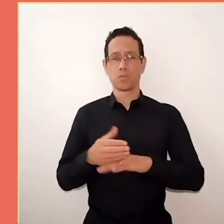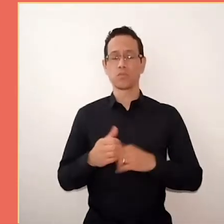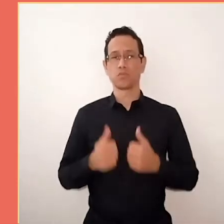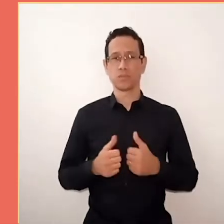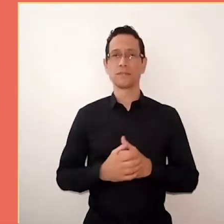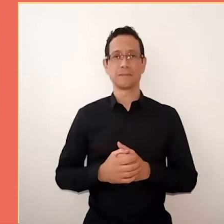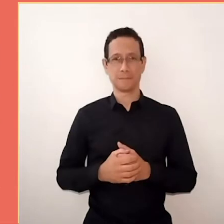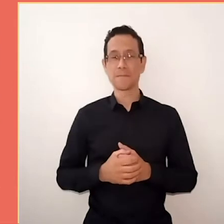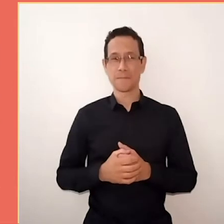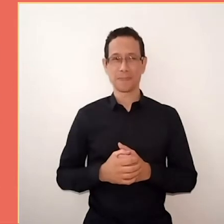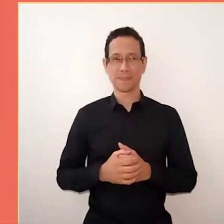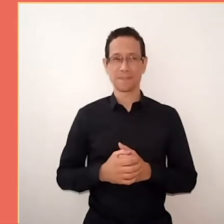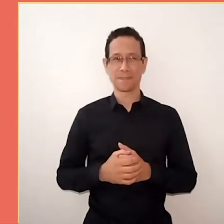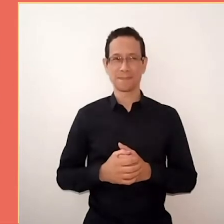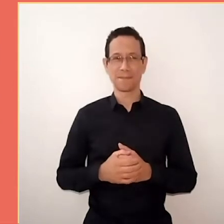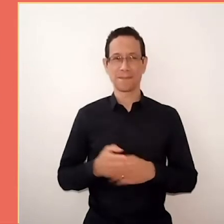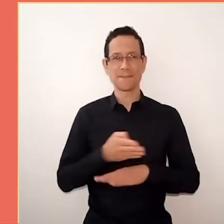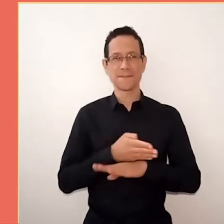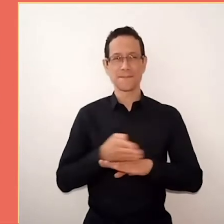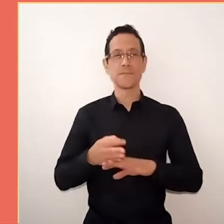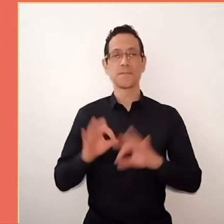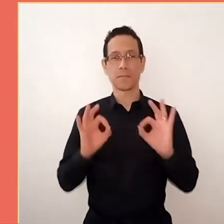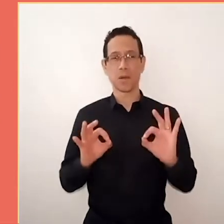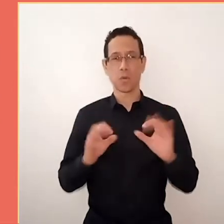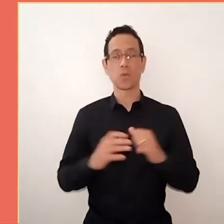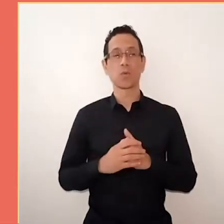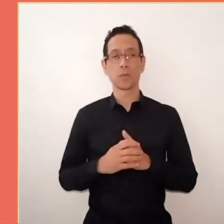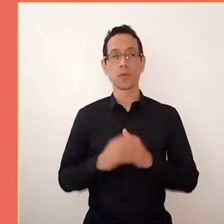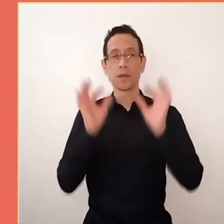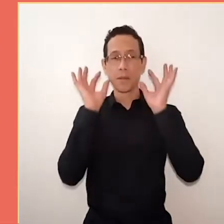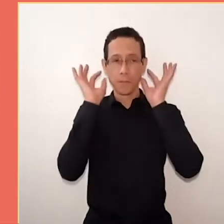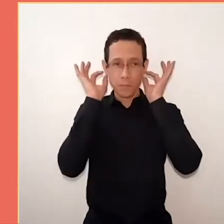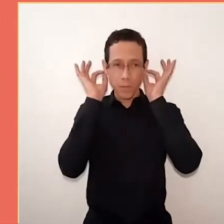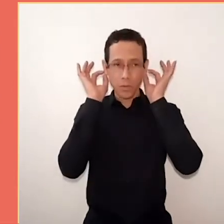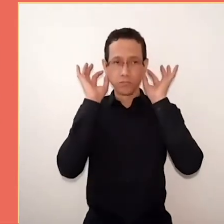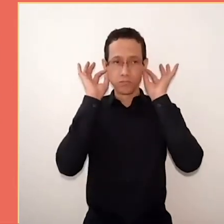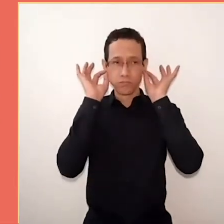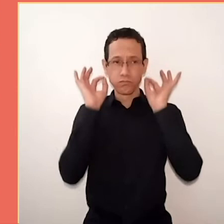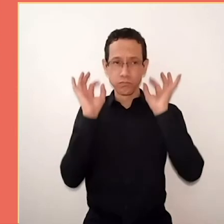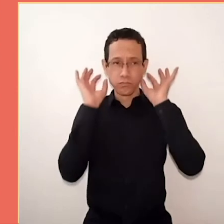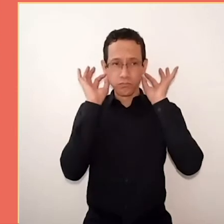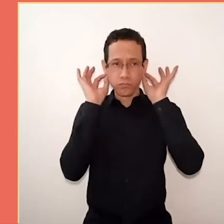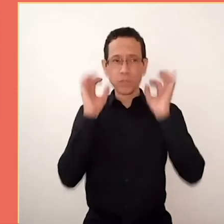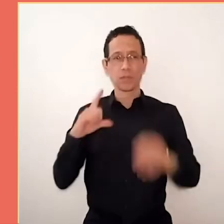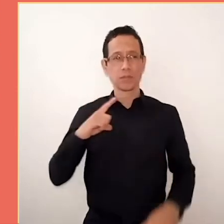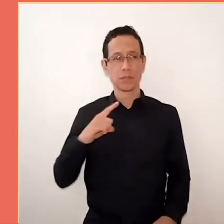completamente branco, uso brincos longos, de capim dourado,